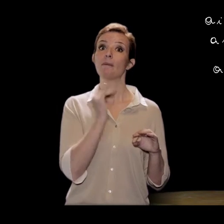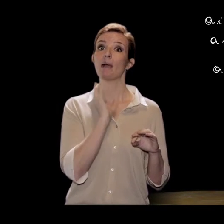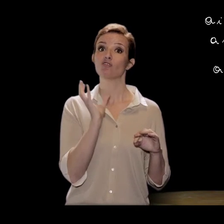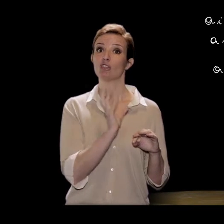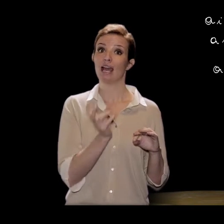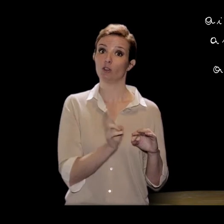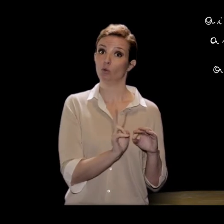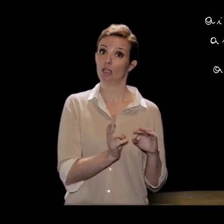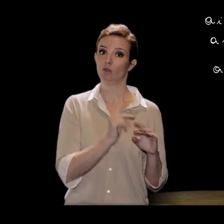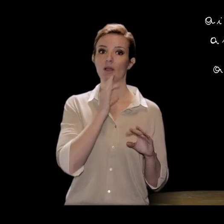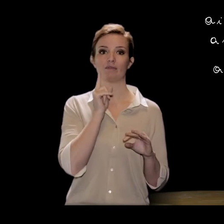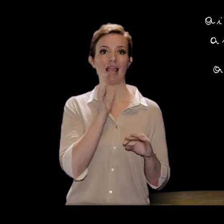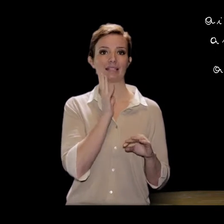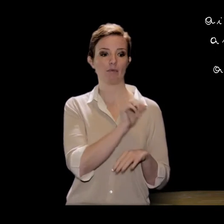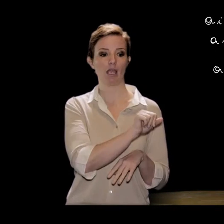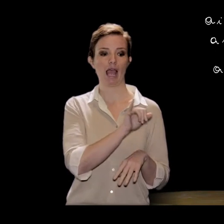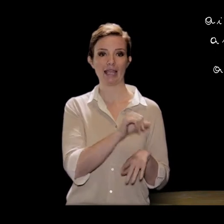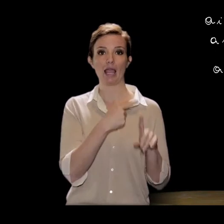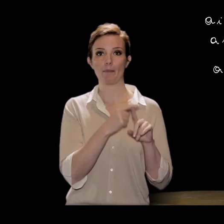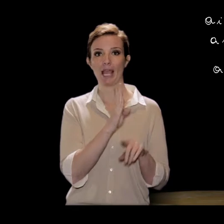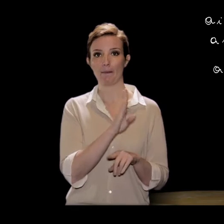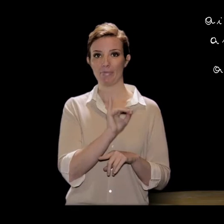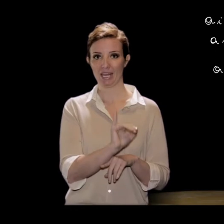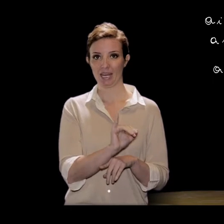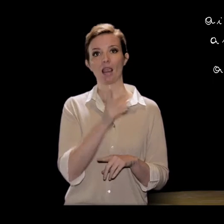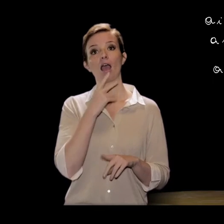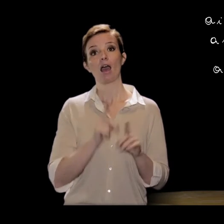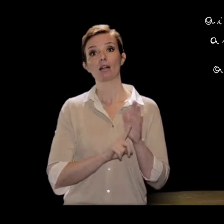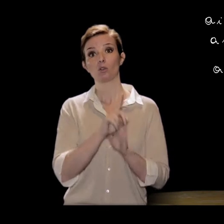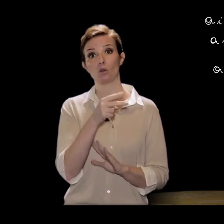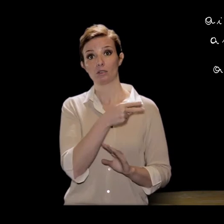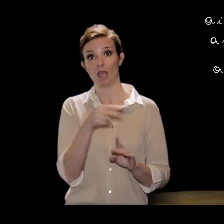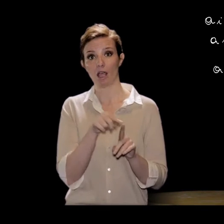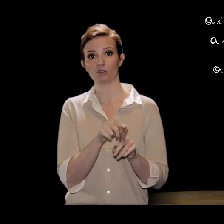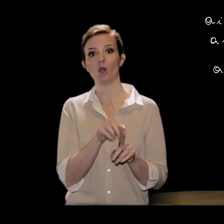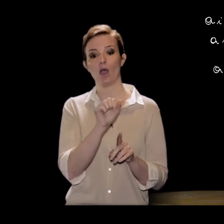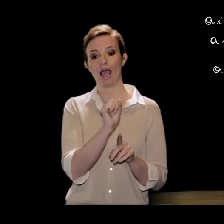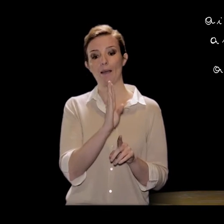Il prodotto di aᵢ e bᵢ dà come risultato ab per i²